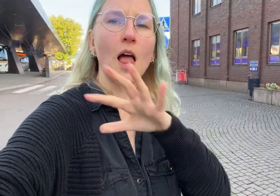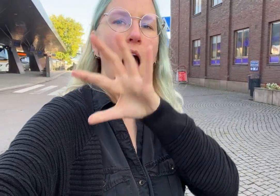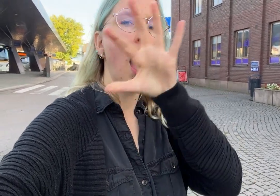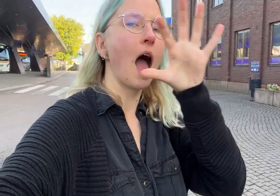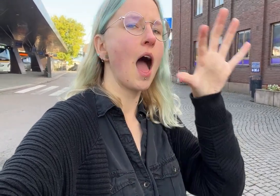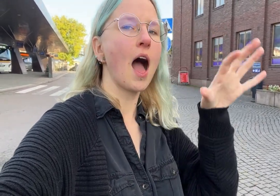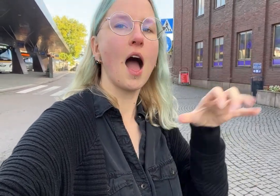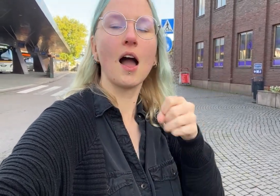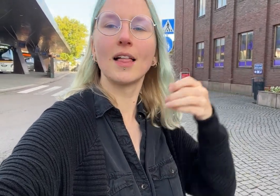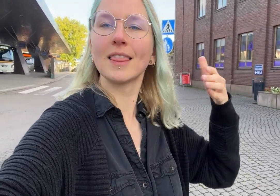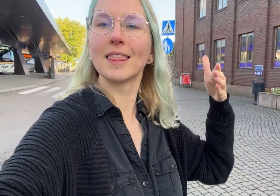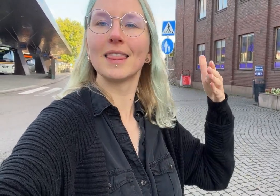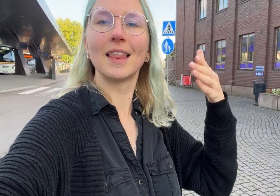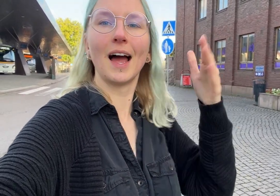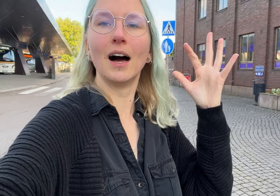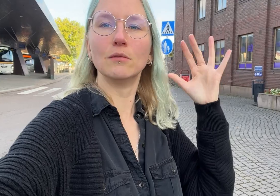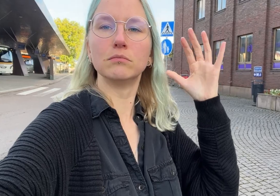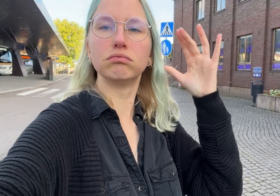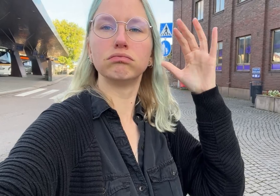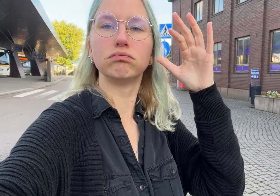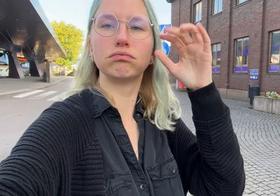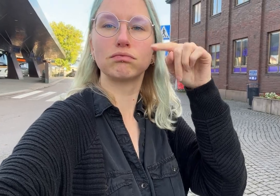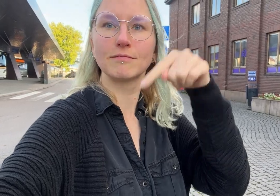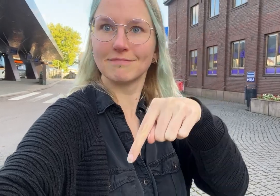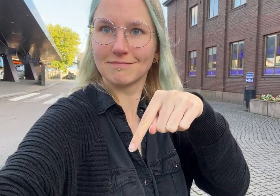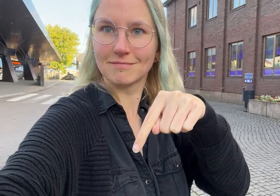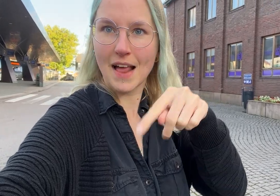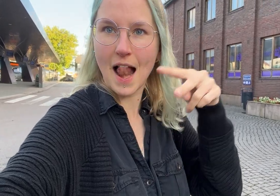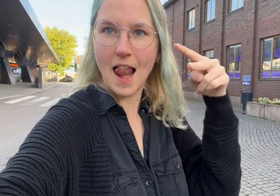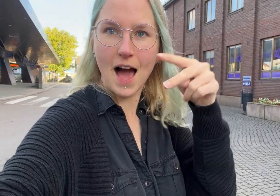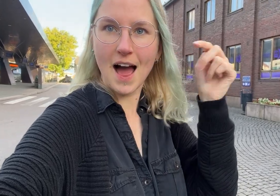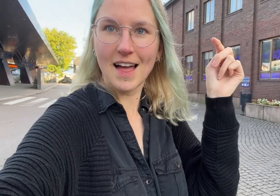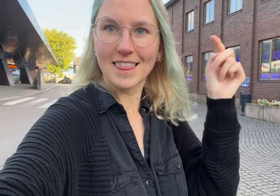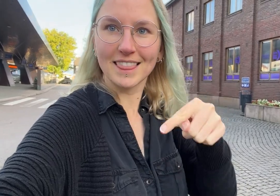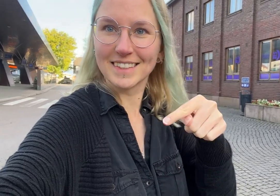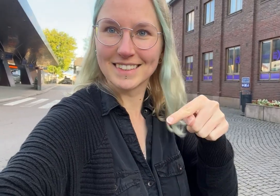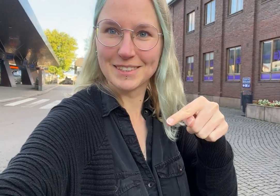Kaikki tiet vievät Lahteen!